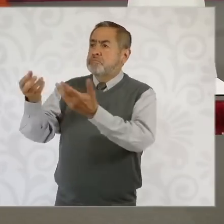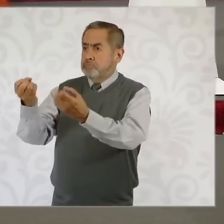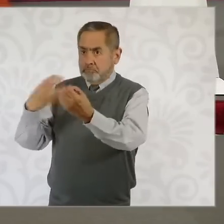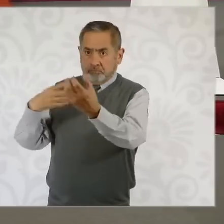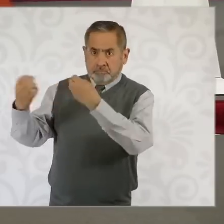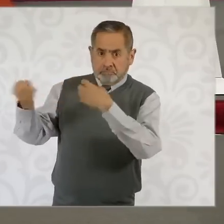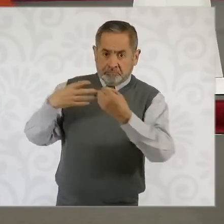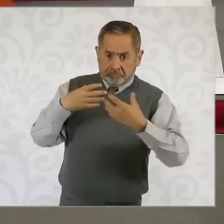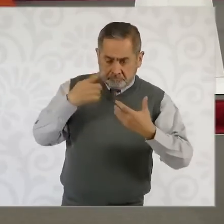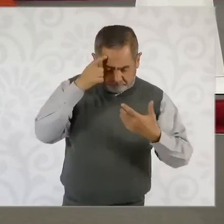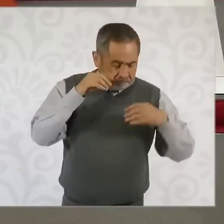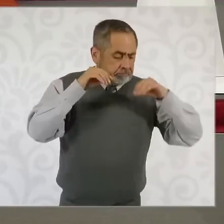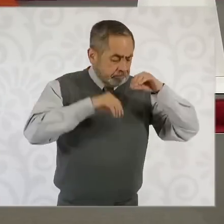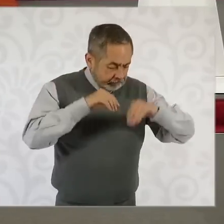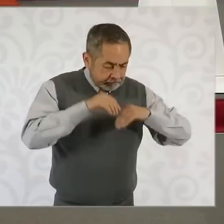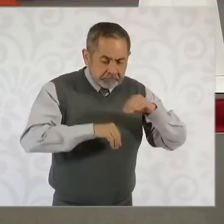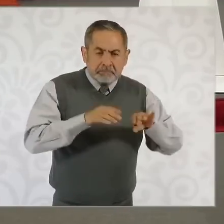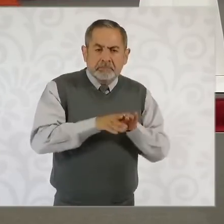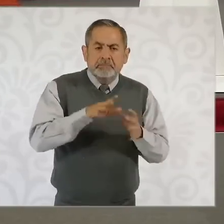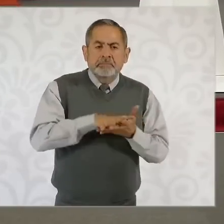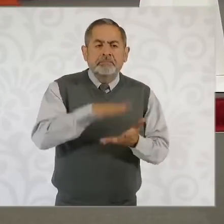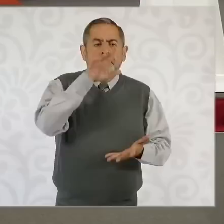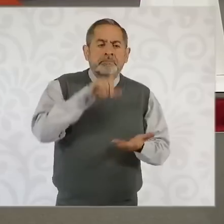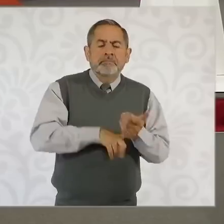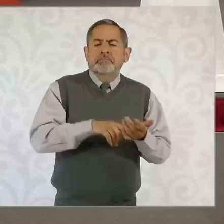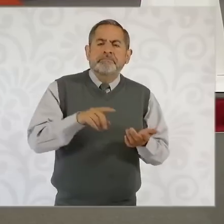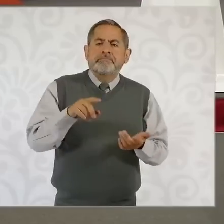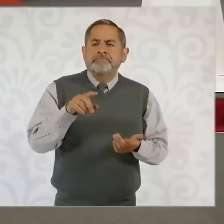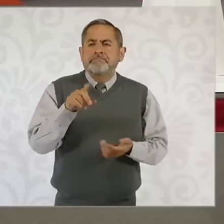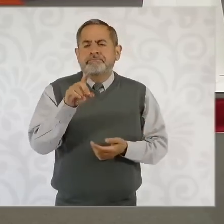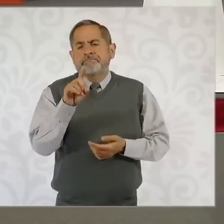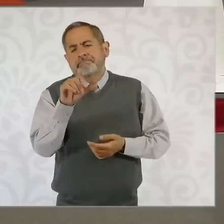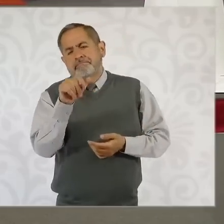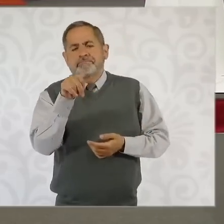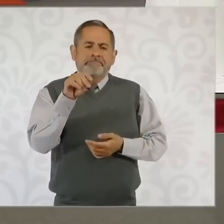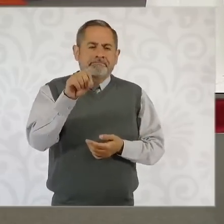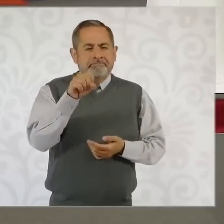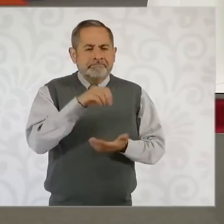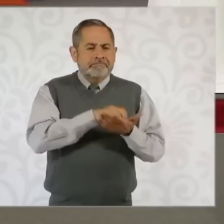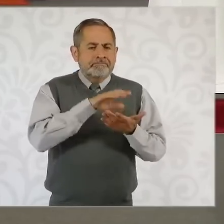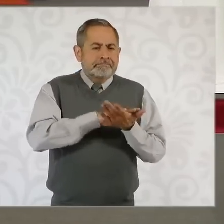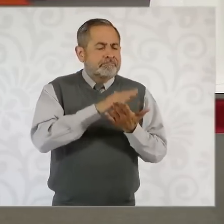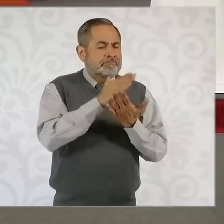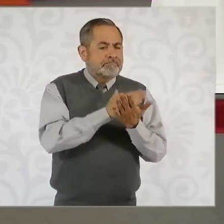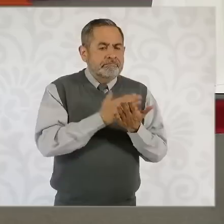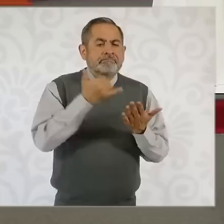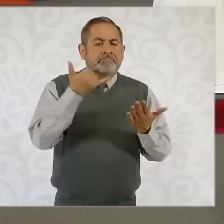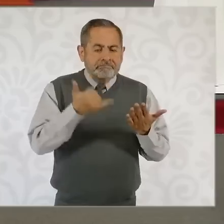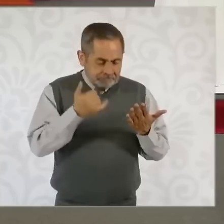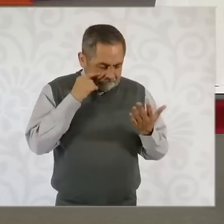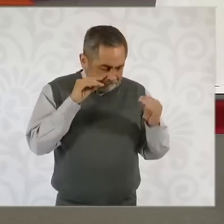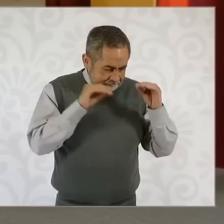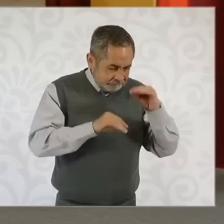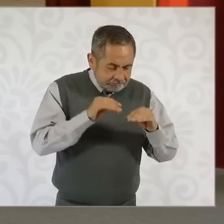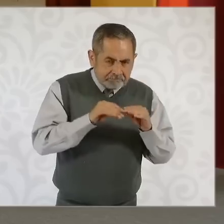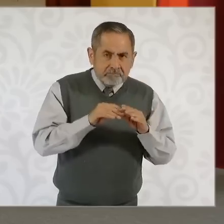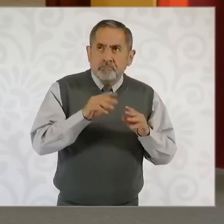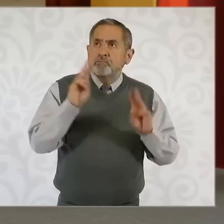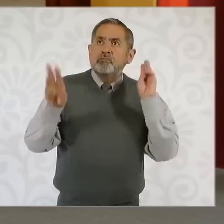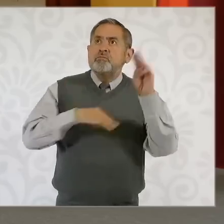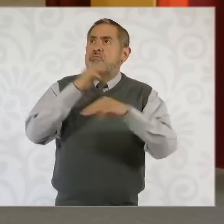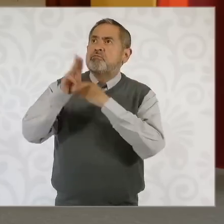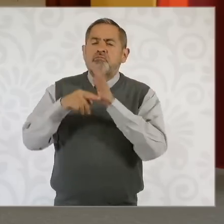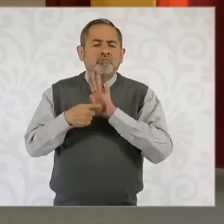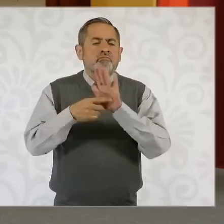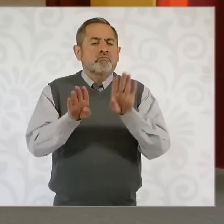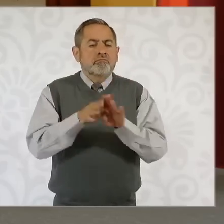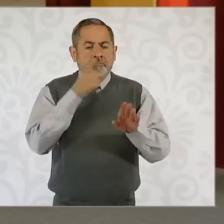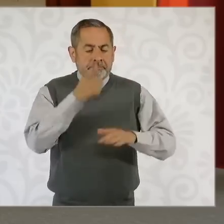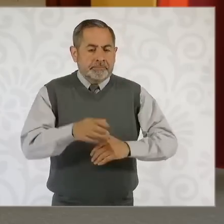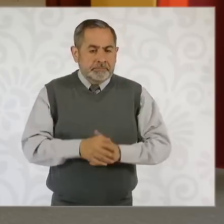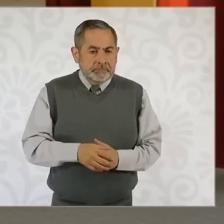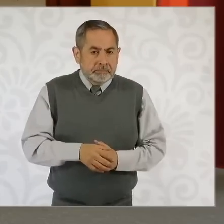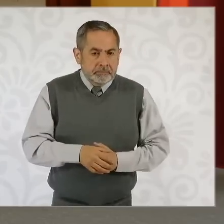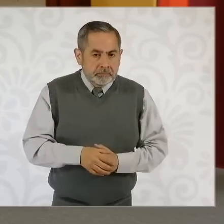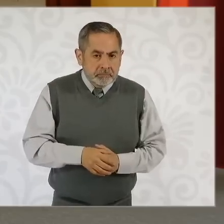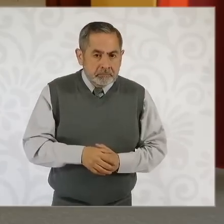la mayoría de los datos y las representaciones en el mundo como en un principio anunciamos dos